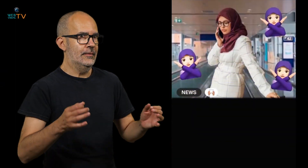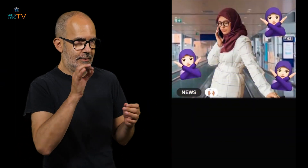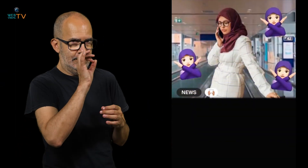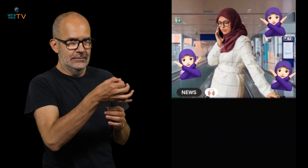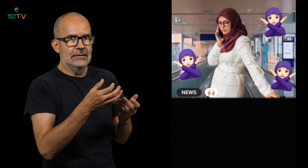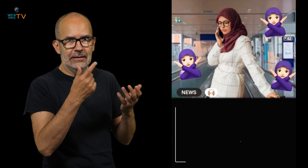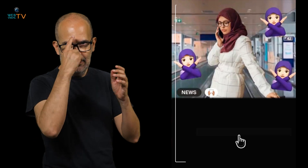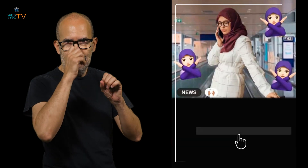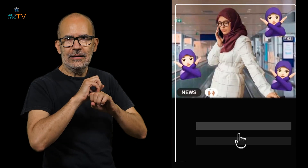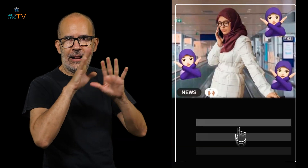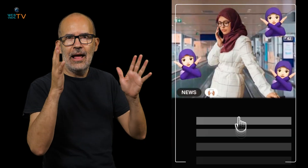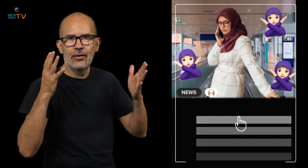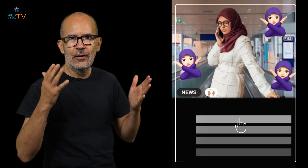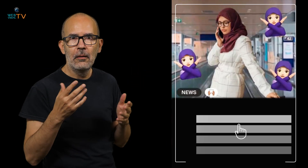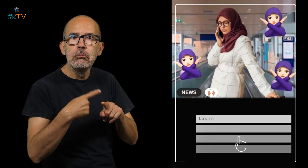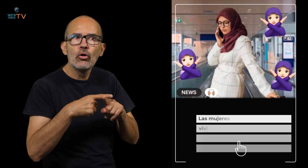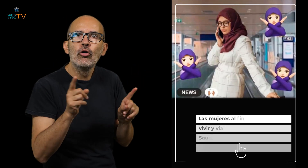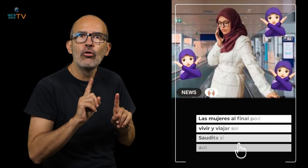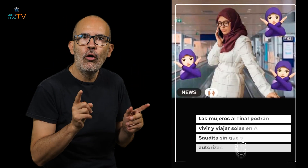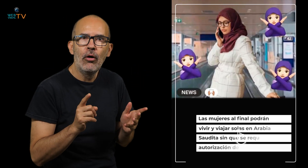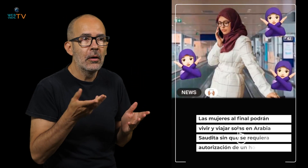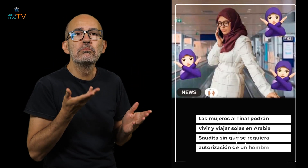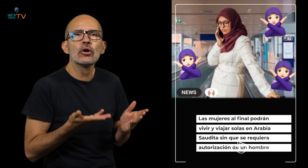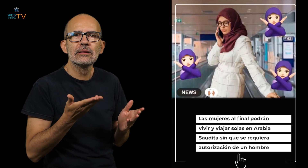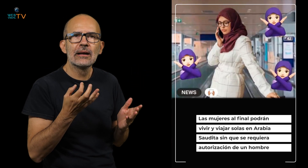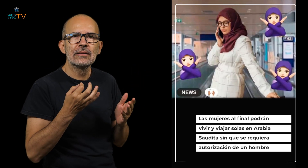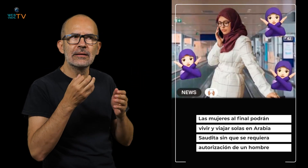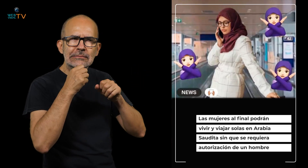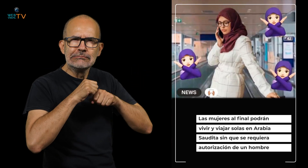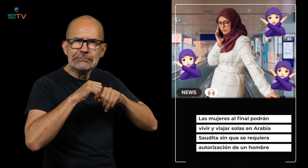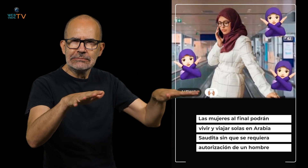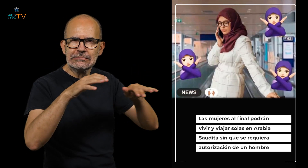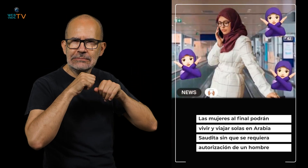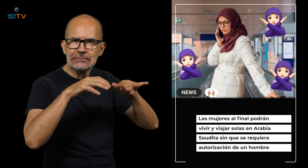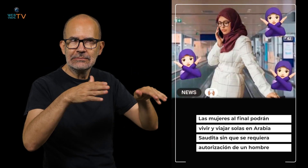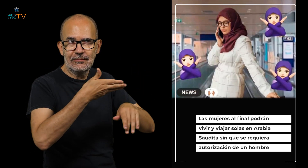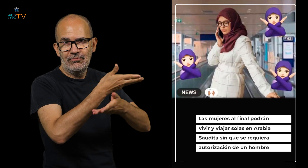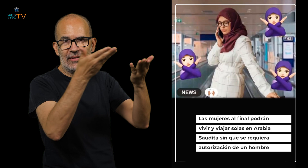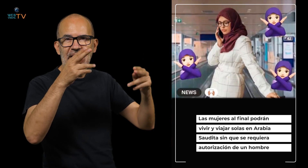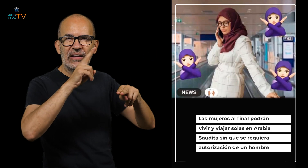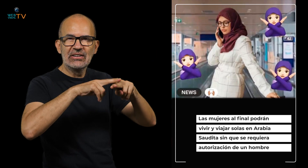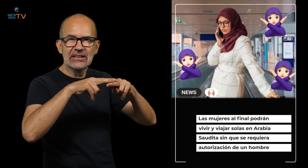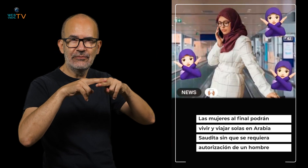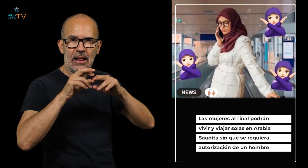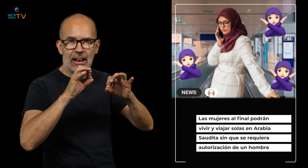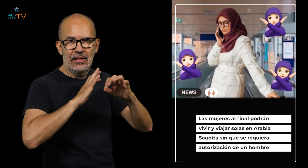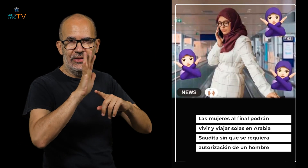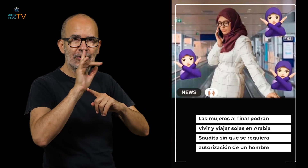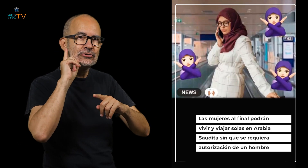¡Claro que sí! Lo importante es que el Festival de Cine Sordo pueda ir adaptándose